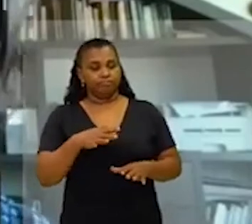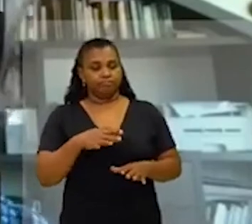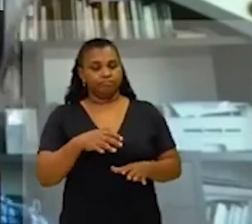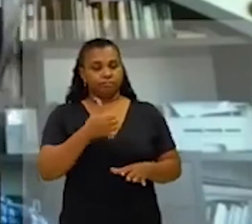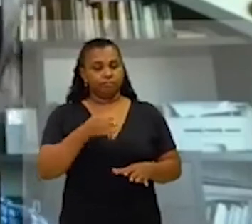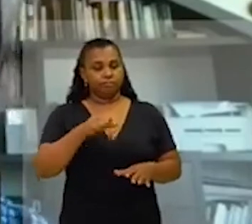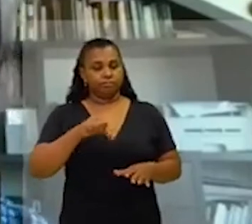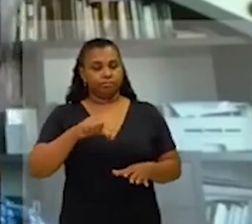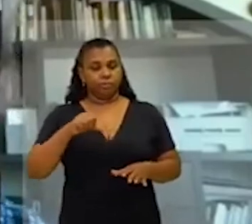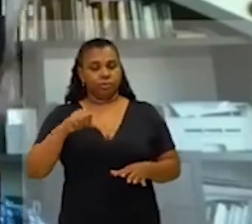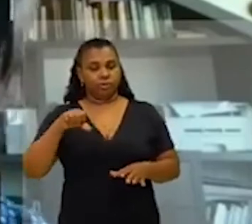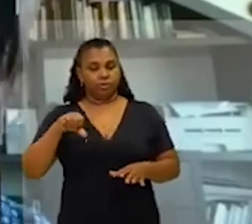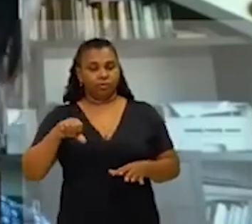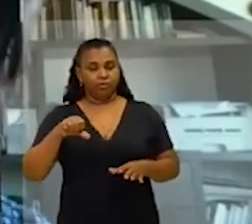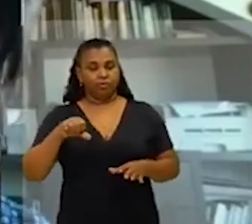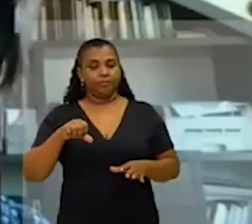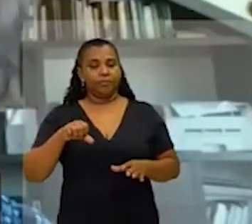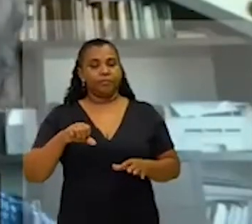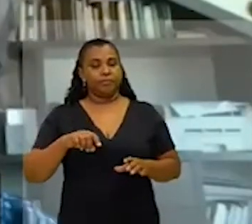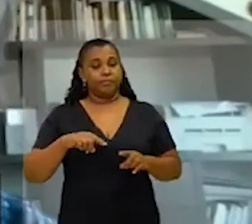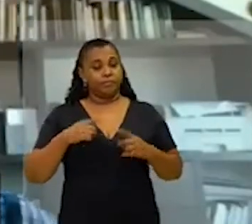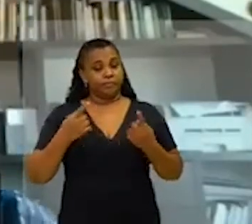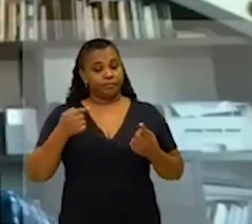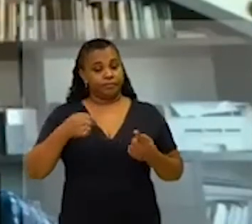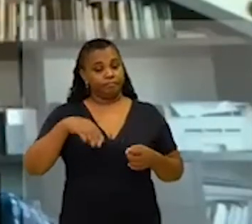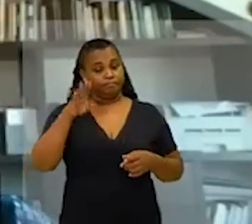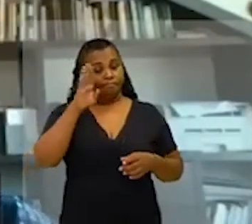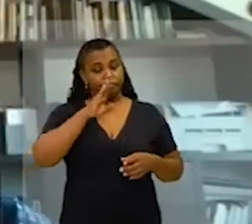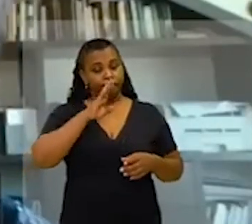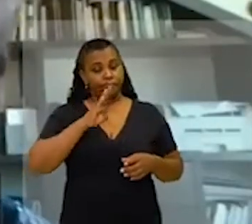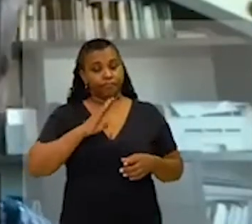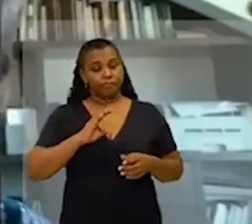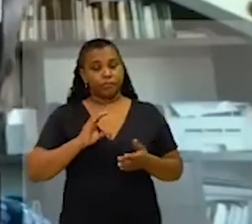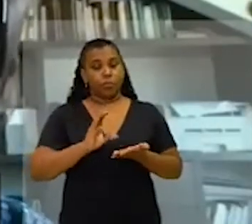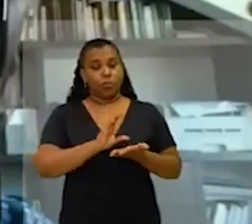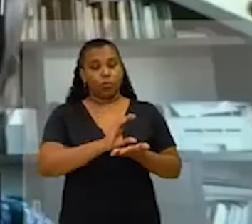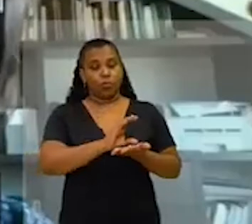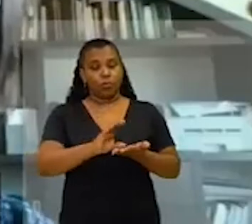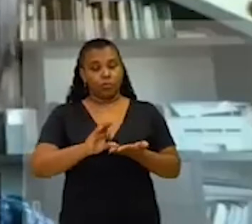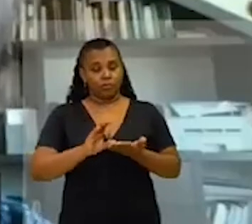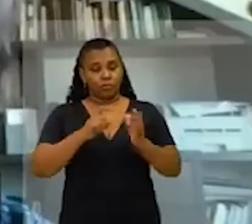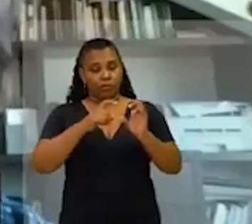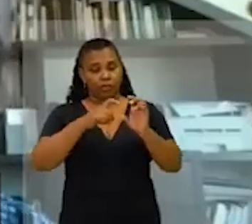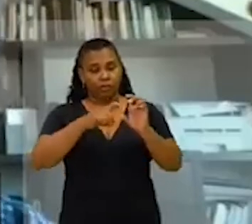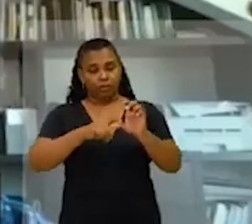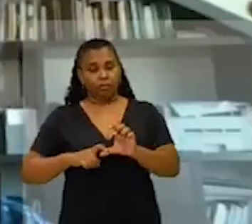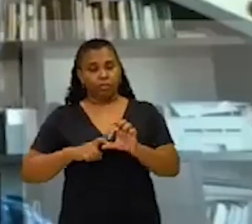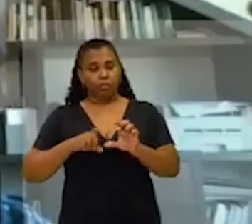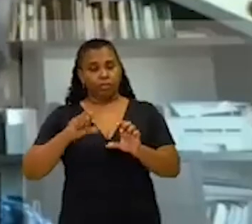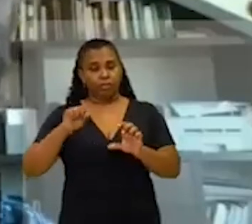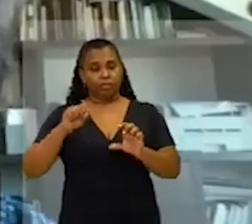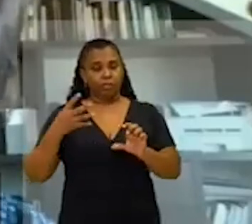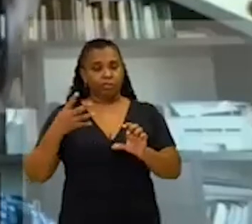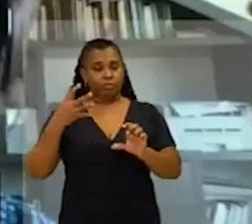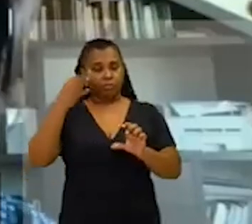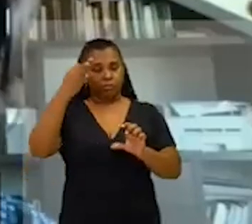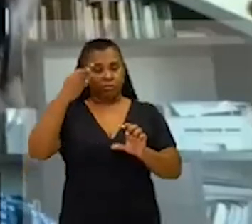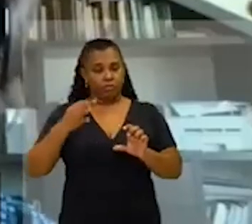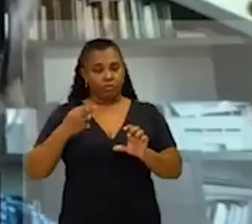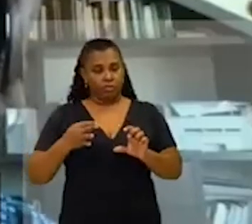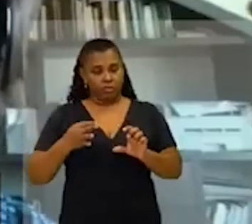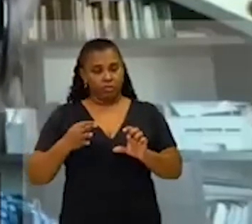estatal média é de 84 e 84 por cento coloco o Brasil longe da maioria das indicativas maduras do